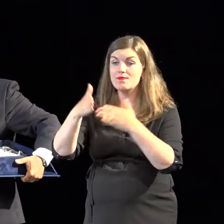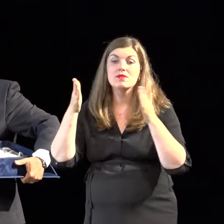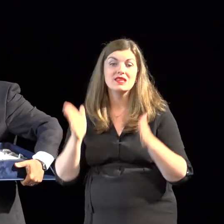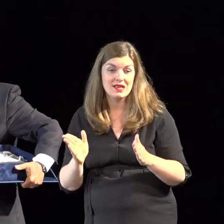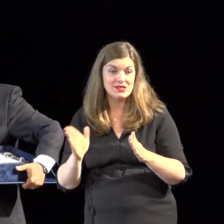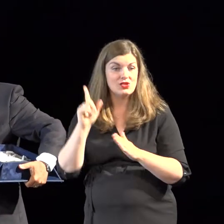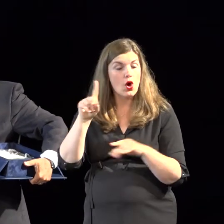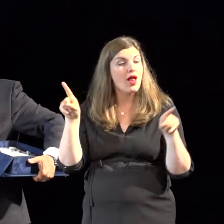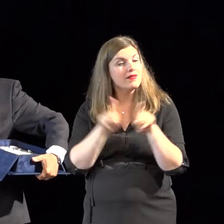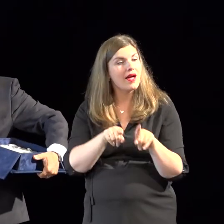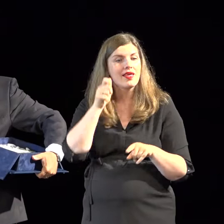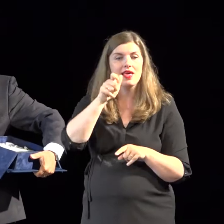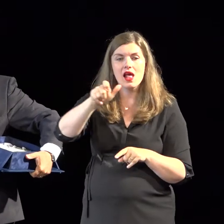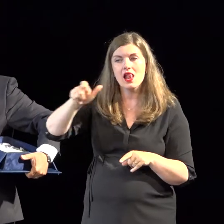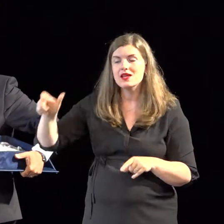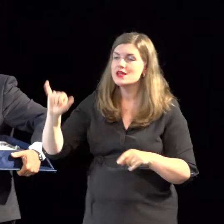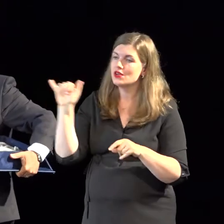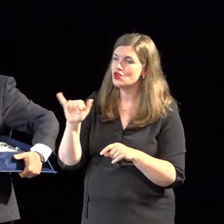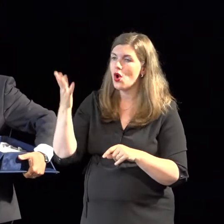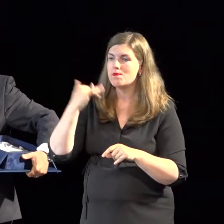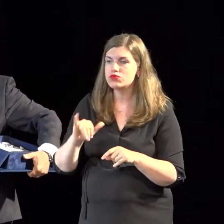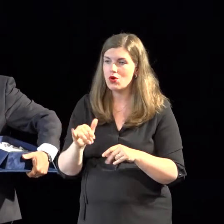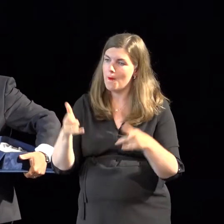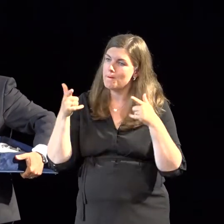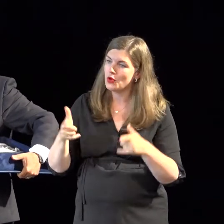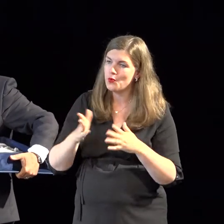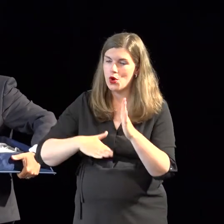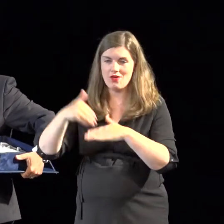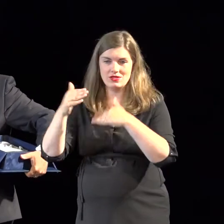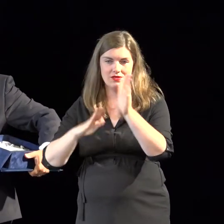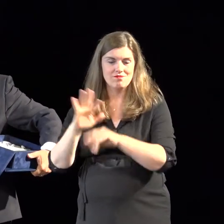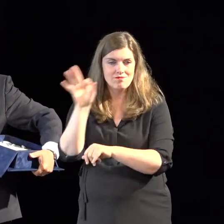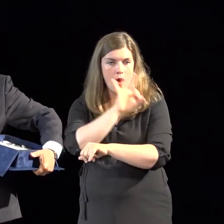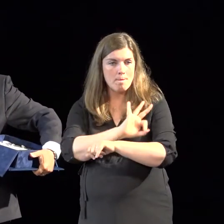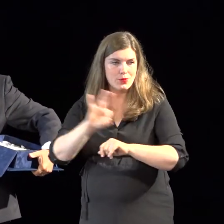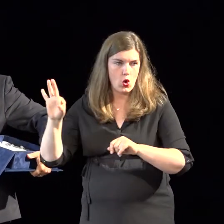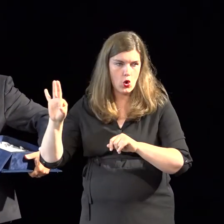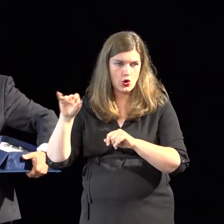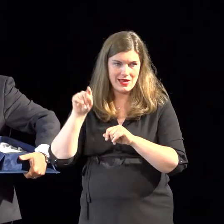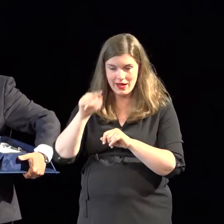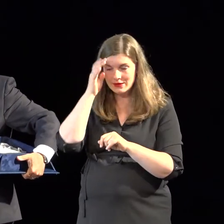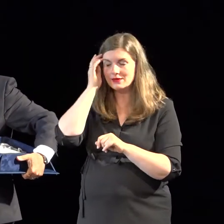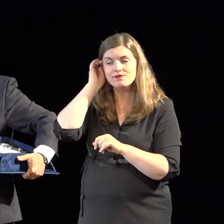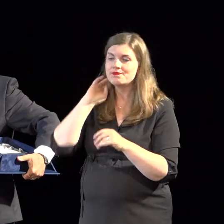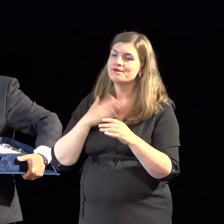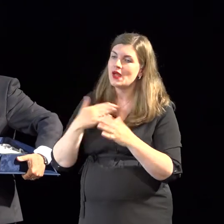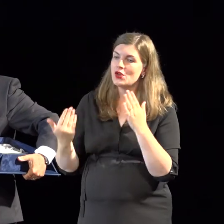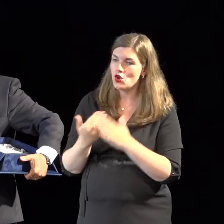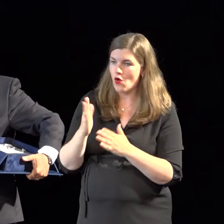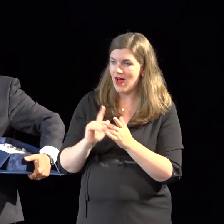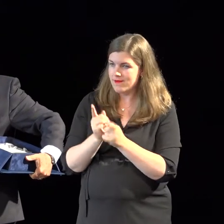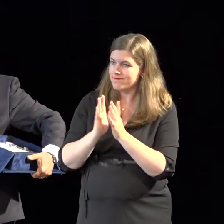kteří se o výstavbu, projektování tohoto našeho nového zařízení zasloužili.